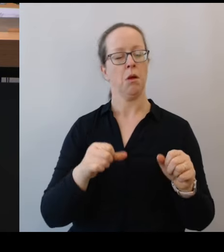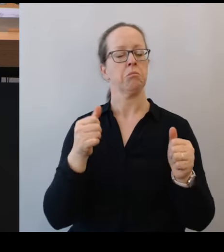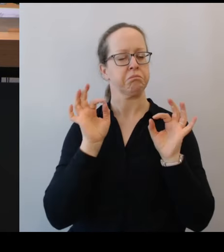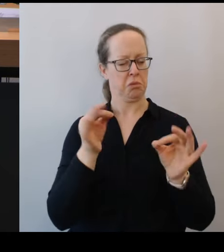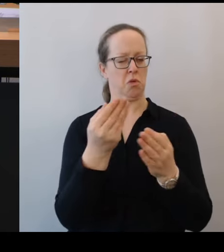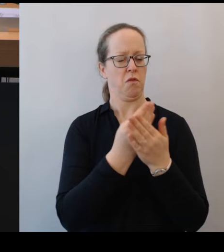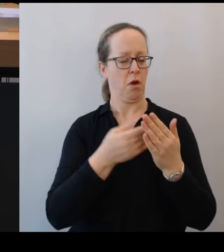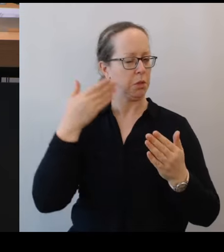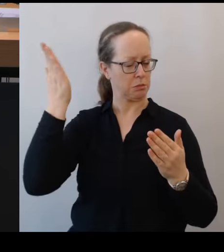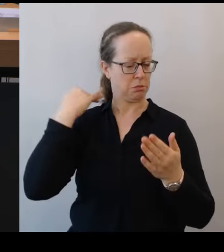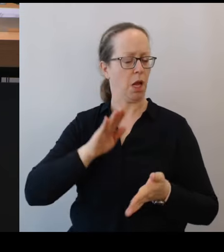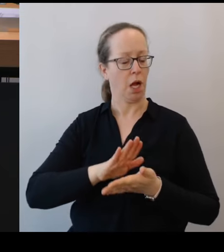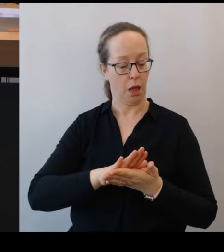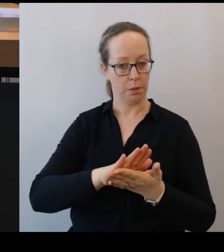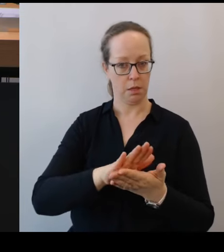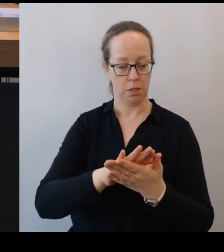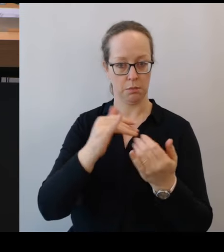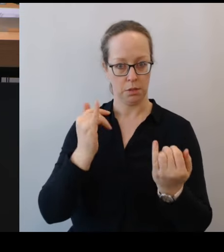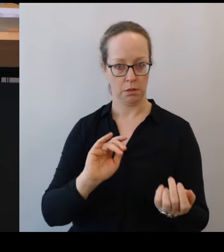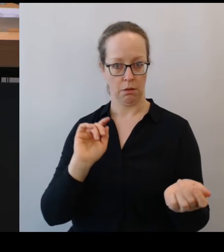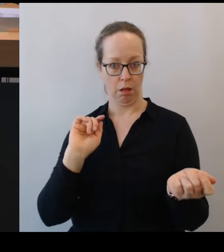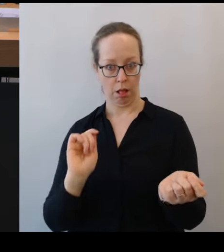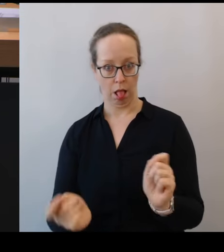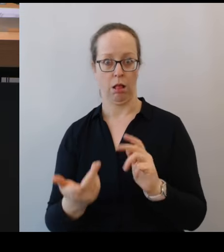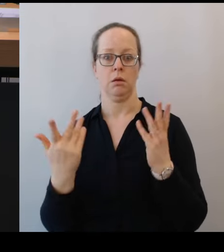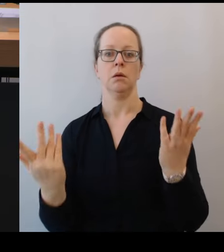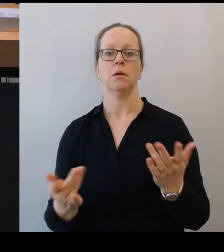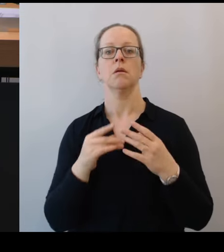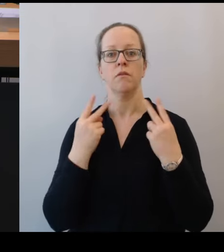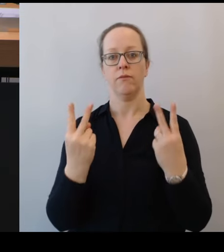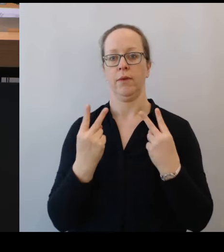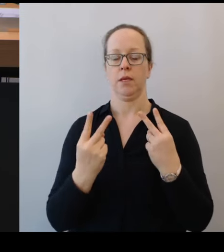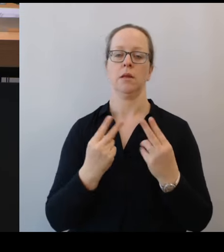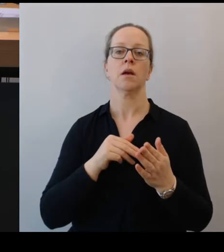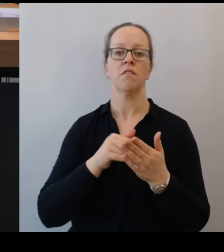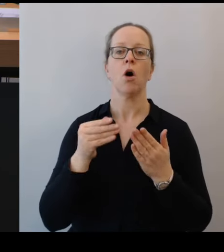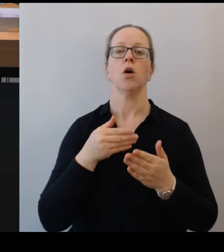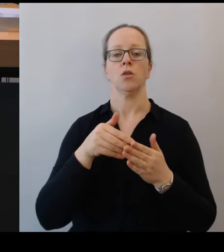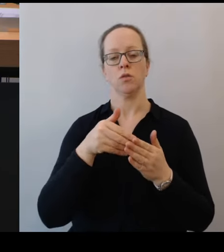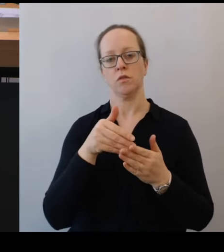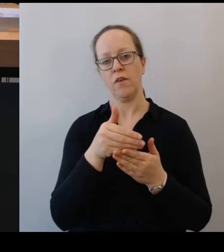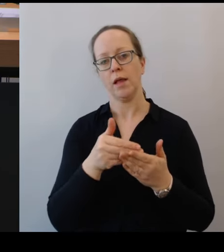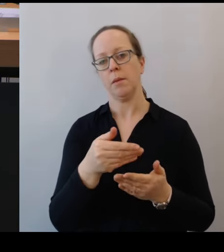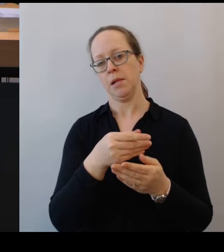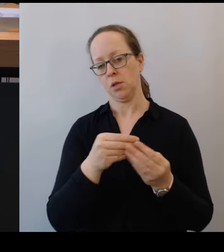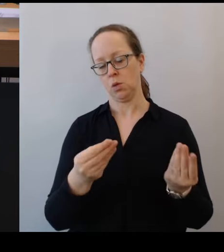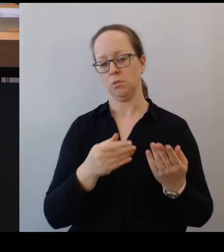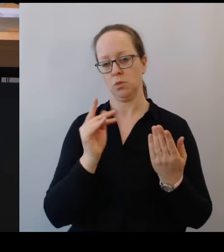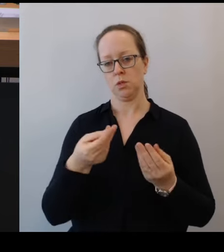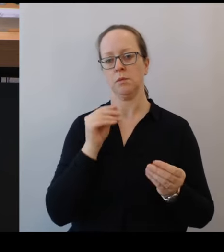Fort- und Weiterbildung unserer kommenden Leistungsträger investieren. Ausbildungsqualität, Ausbildungsvergütung, größere Wertschätzung der